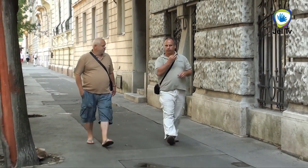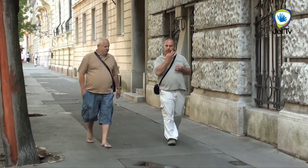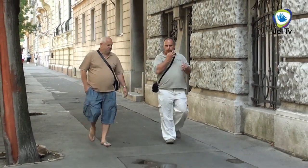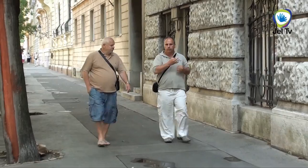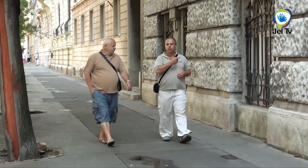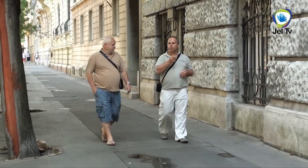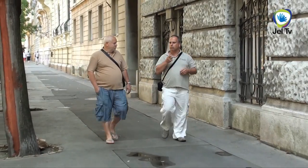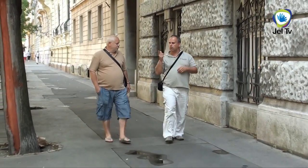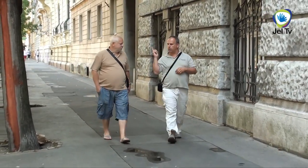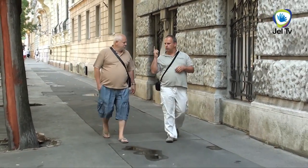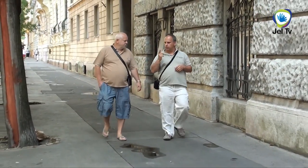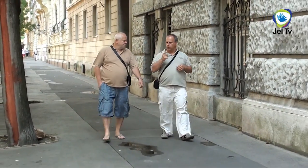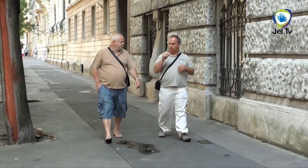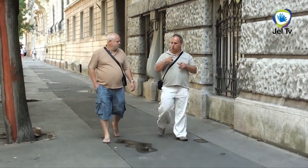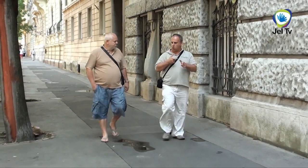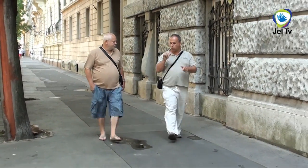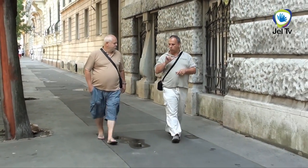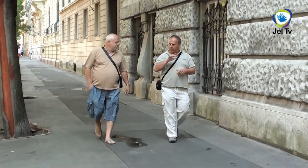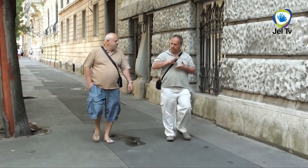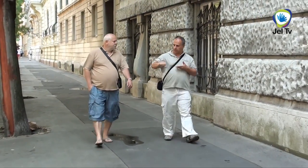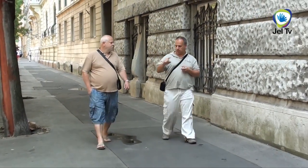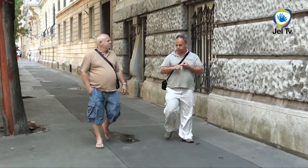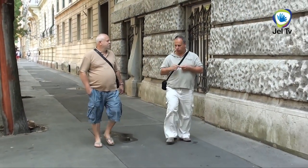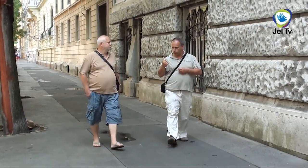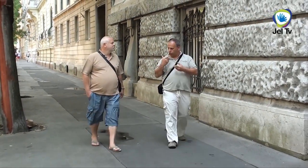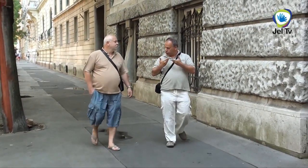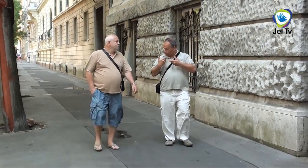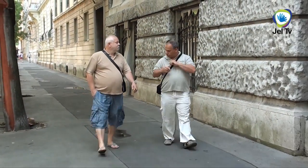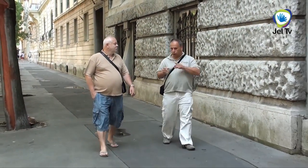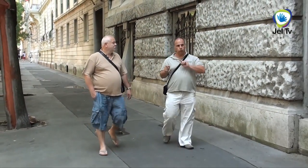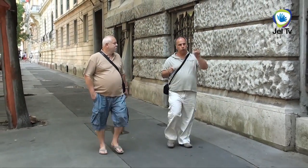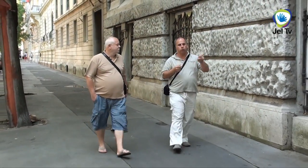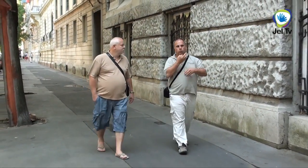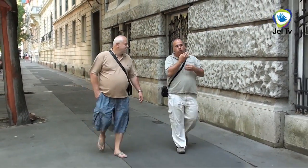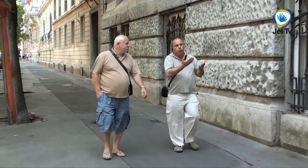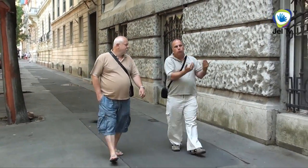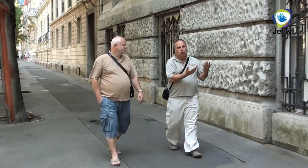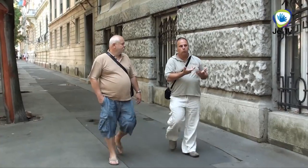Ketten bemegyünk utánakérdezni a rokkantnyugdíj elvételével kapcsolatos tárgyalásról. Információt kérünk.